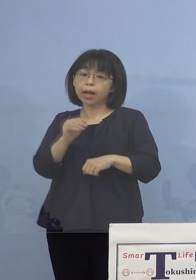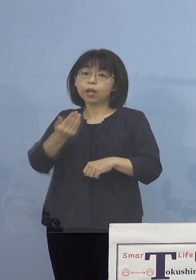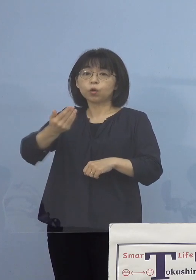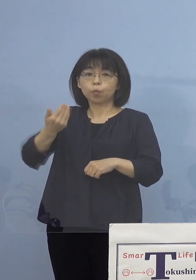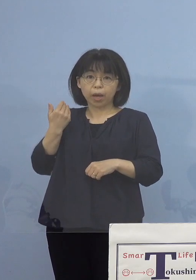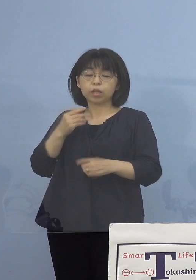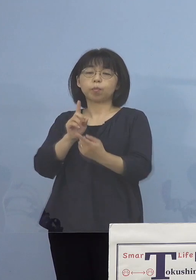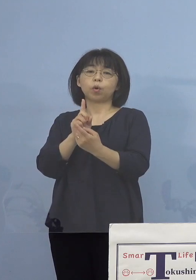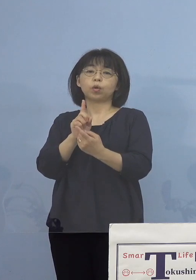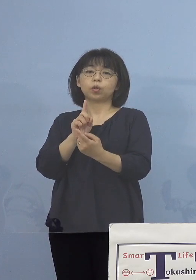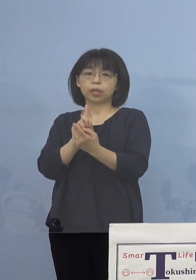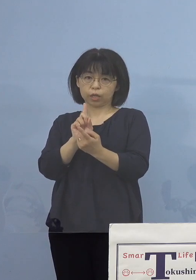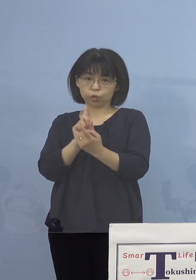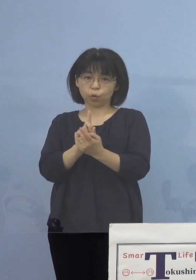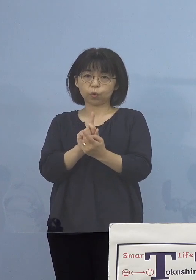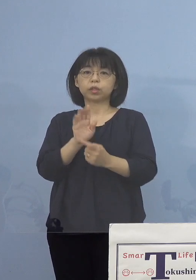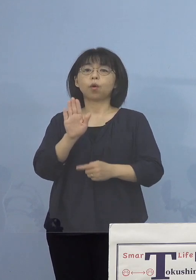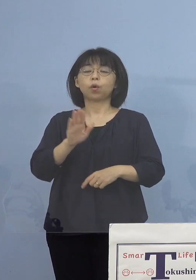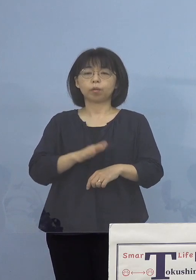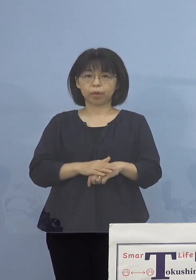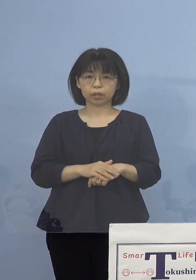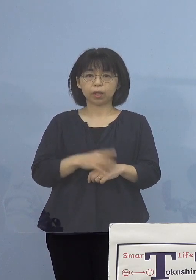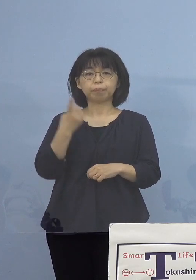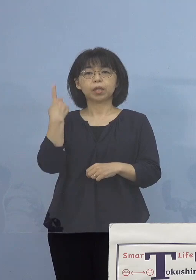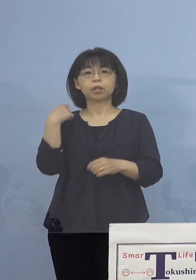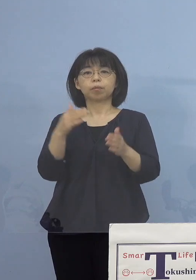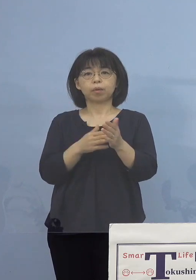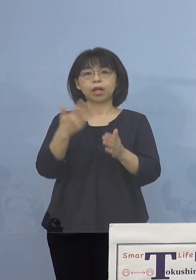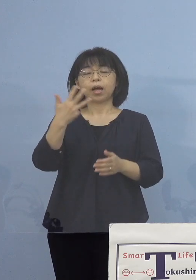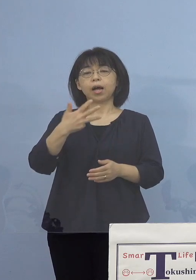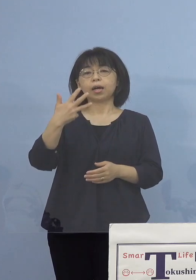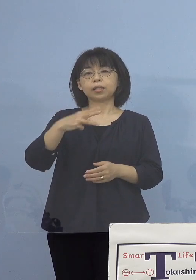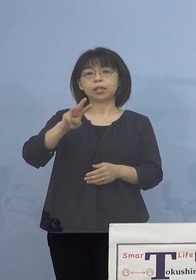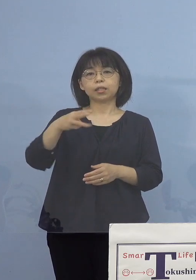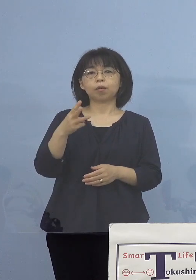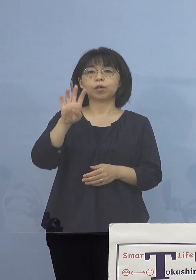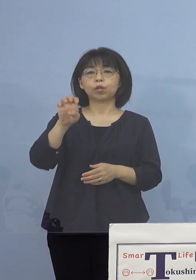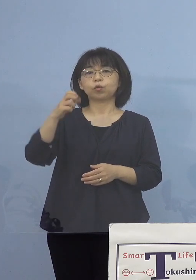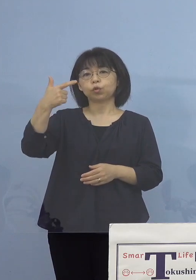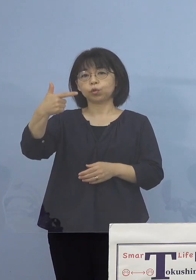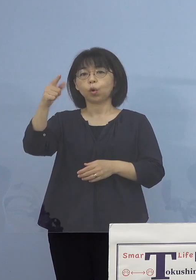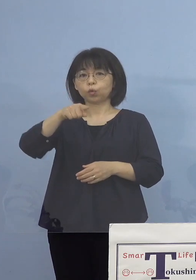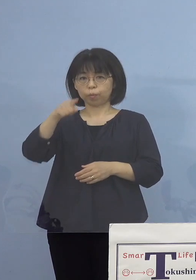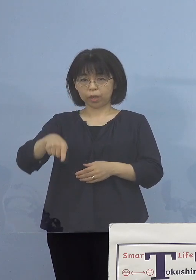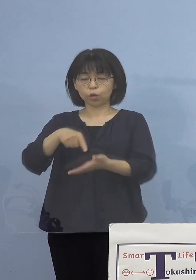昨日までに、全体で 8,346名の申し込みをいただいております